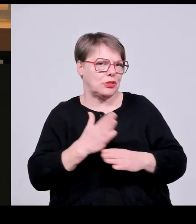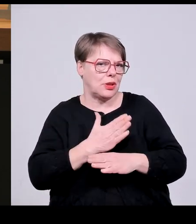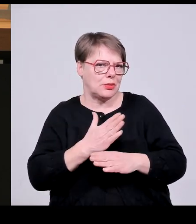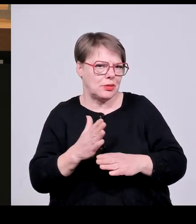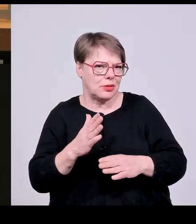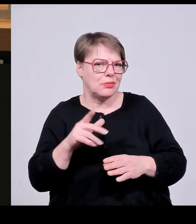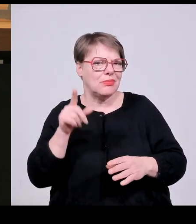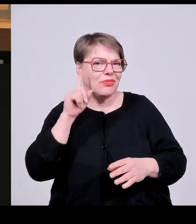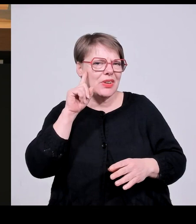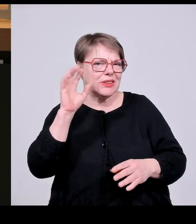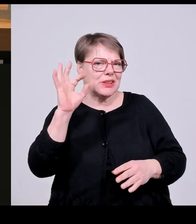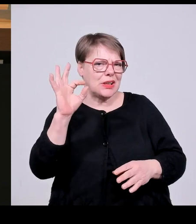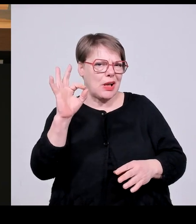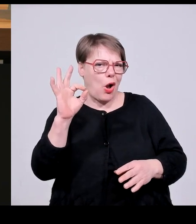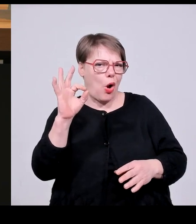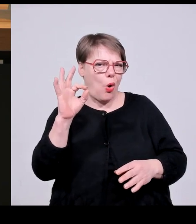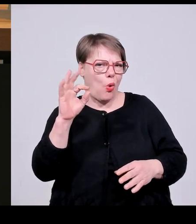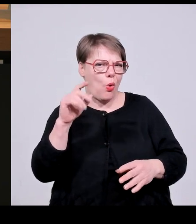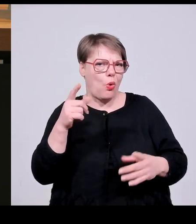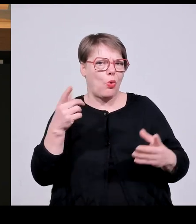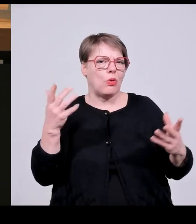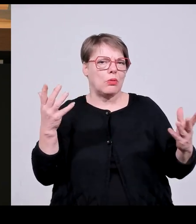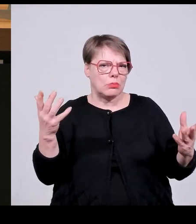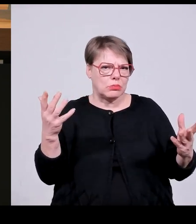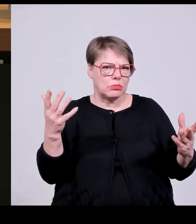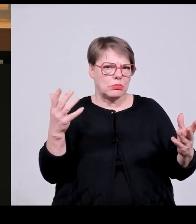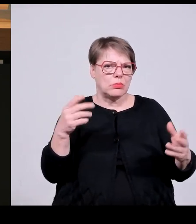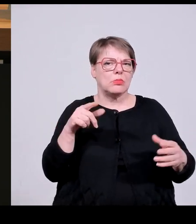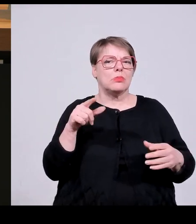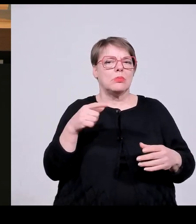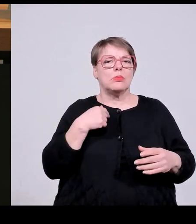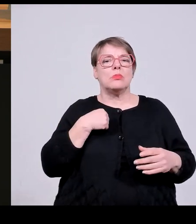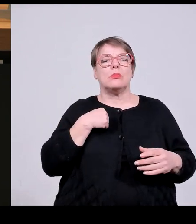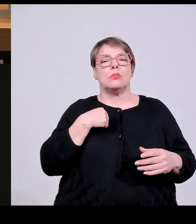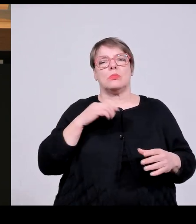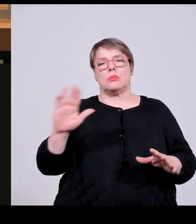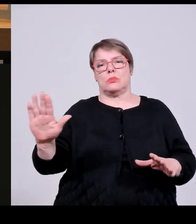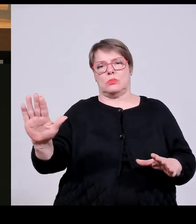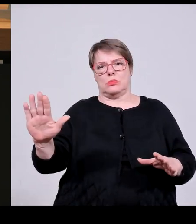diese Flächen über die Flächennutzungspläne bzw. B-Pläne gesichert werden können oder nicht.